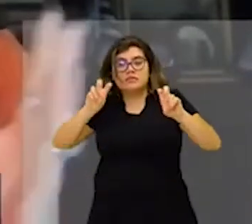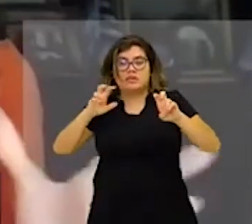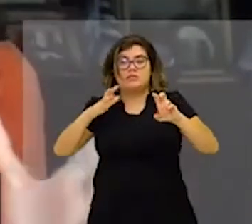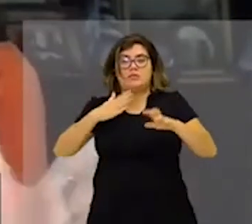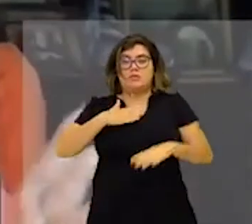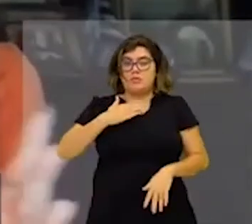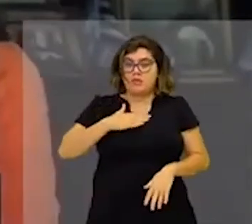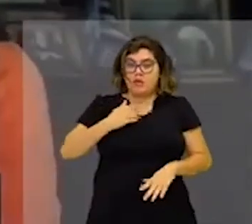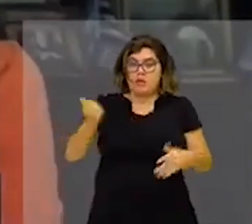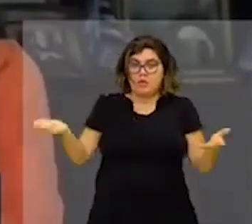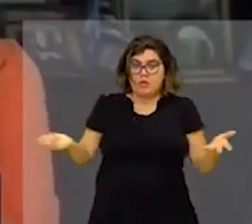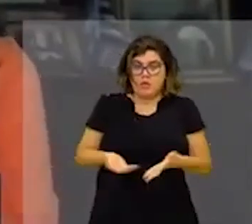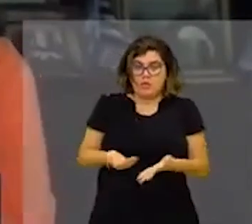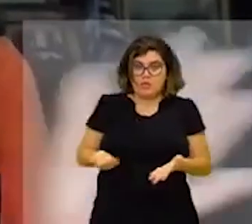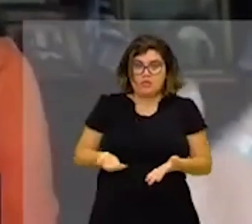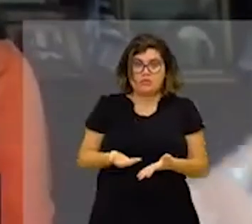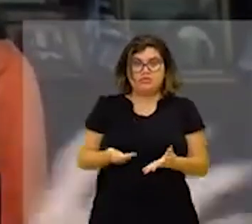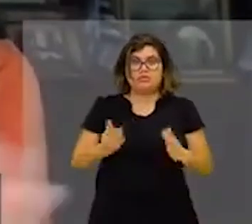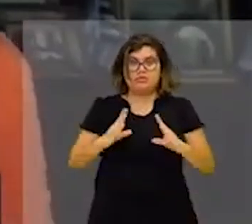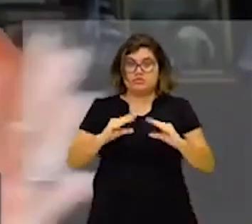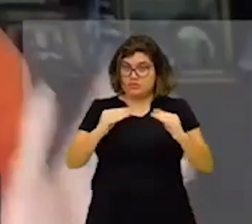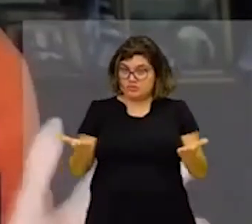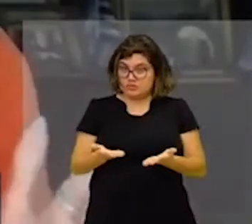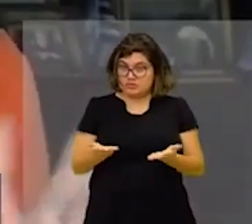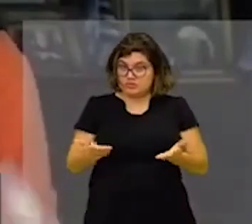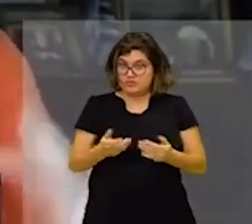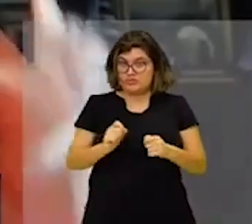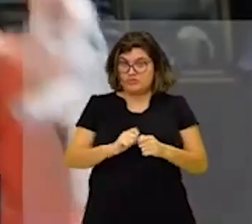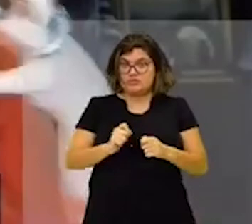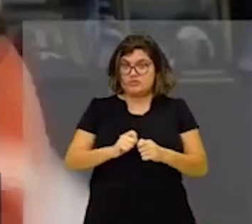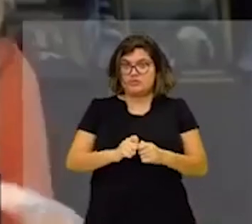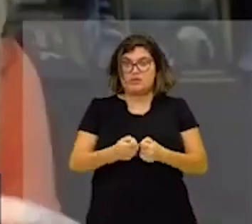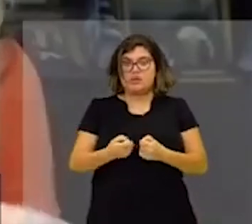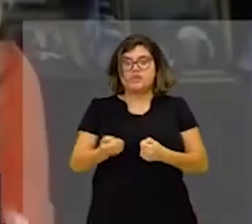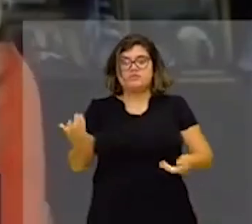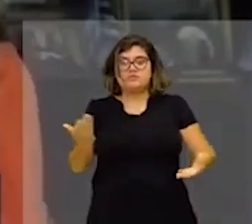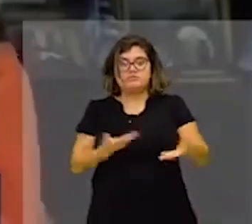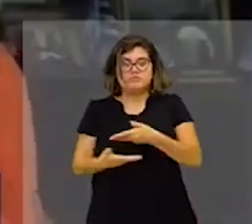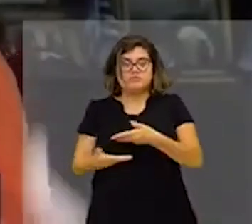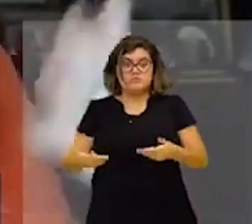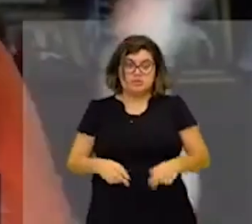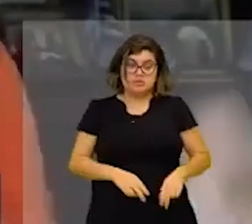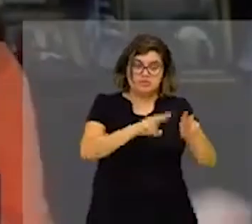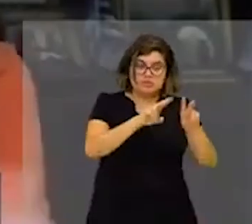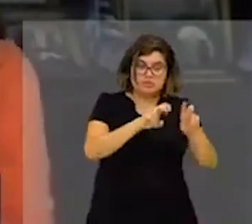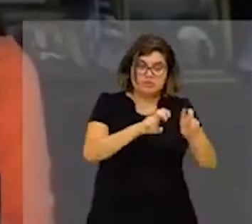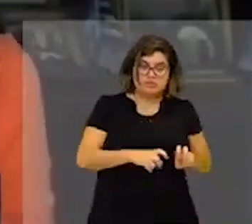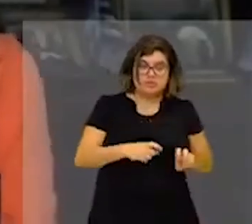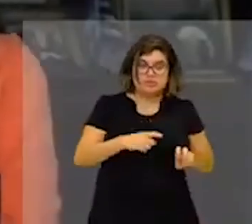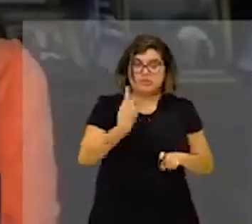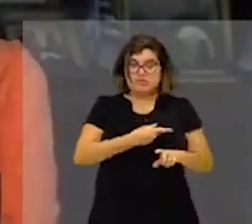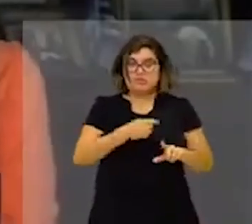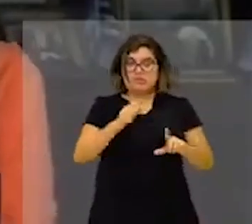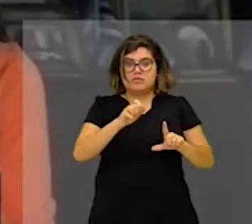nossa noite de hoje exatamente fazer uma interface entre a temática do nosso painel democratização do